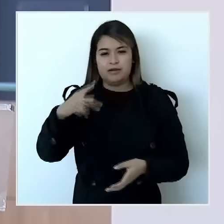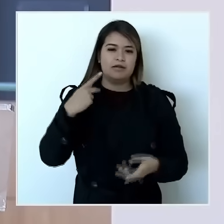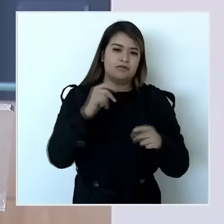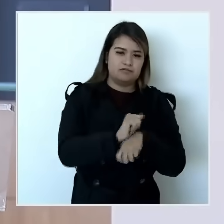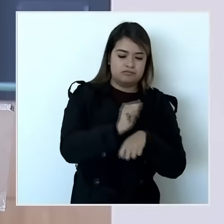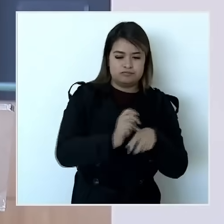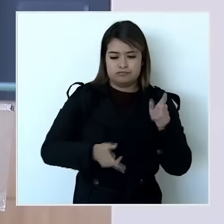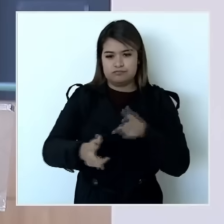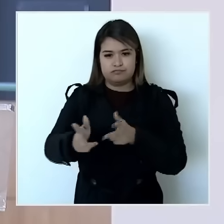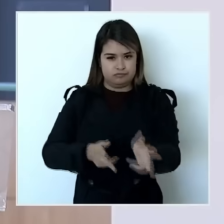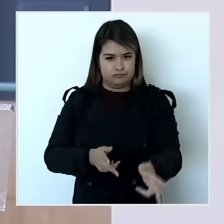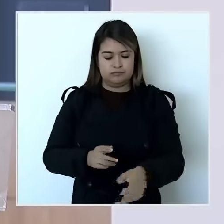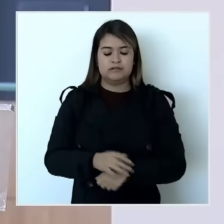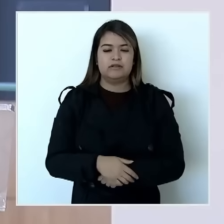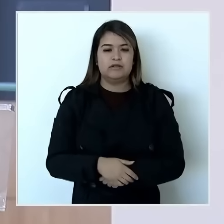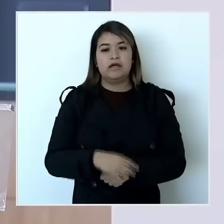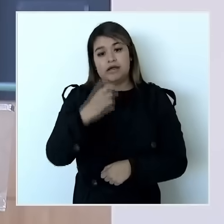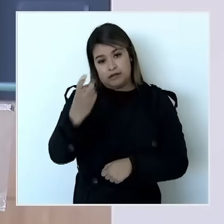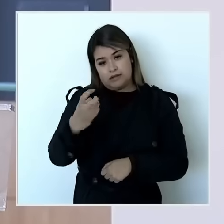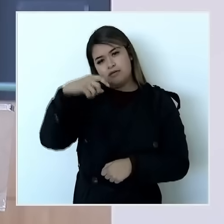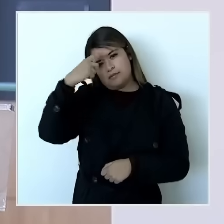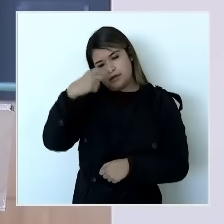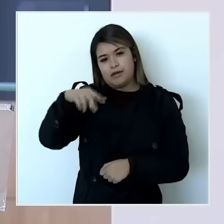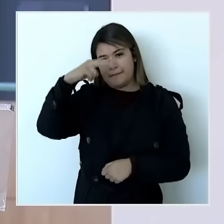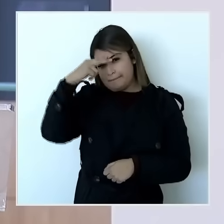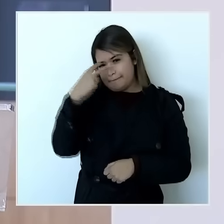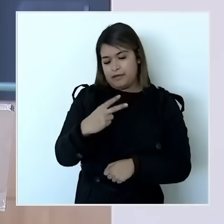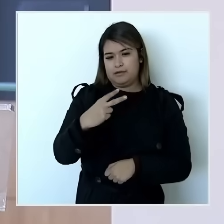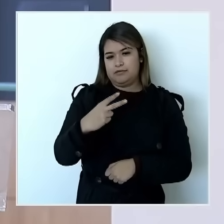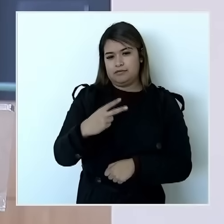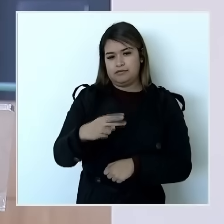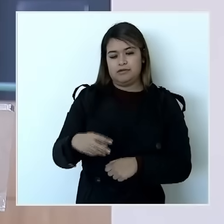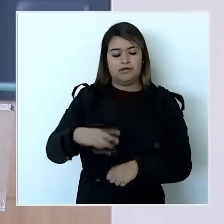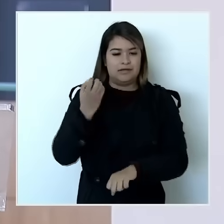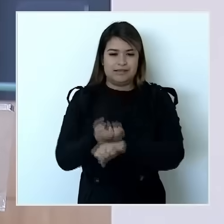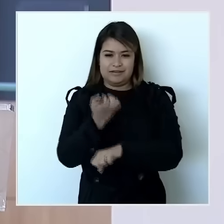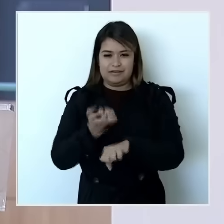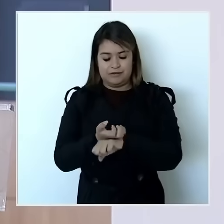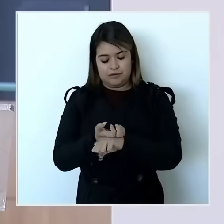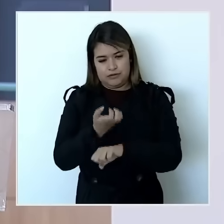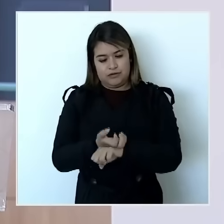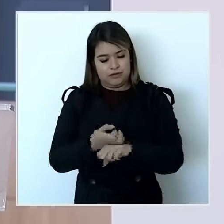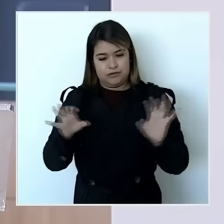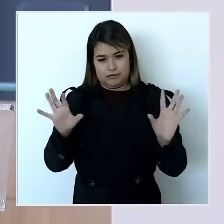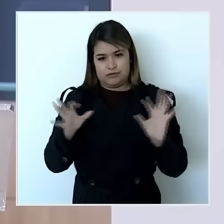punto mercantil entre México y Estados Unidos. De hecho, en este momento deseo agradecerle,